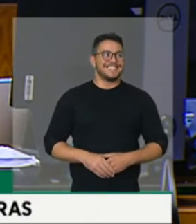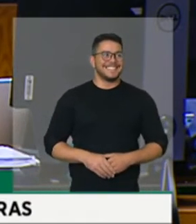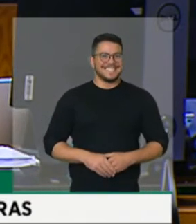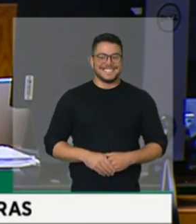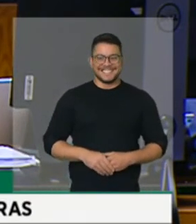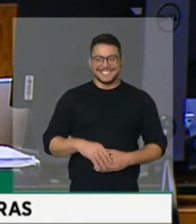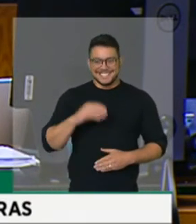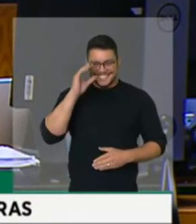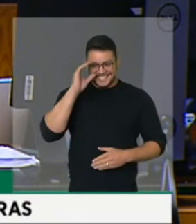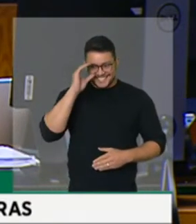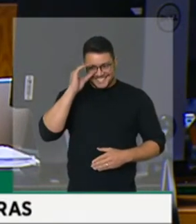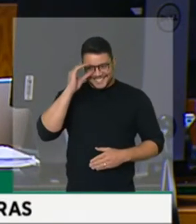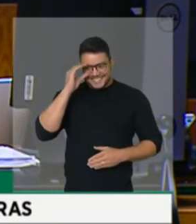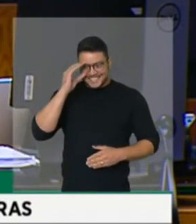ORIENTA O DEMOCRATAS? O PDT,